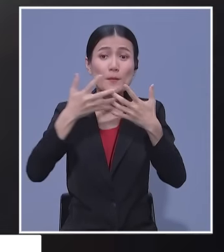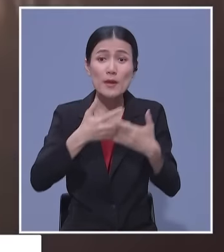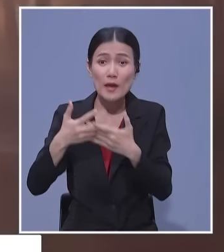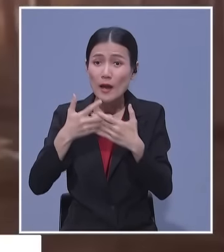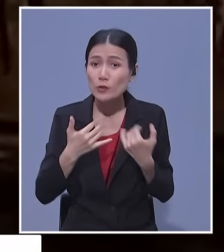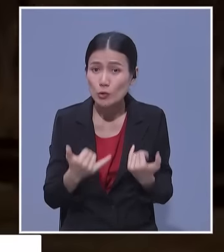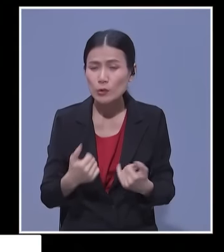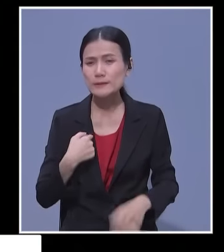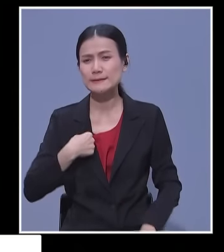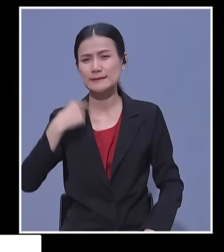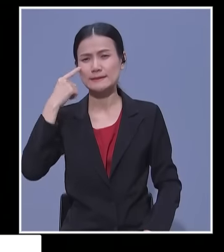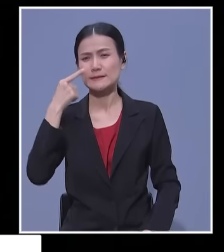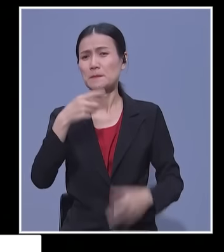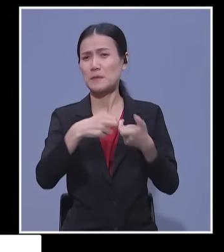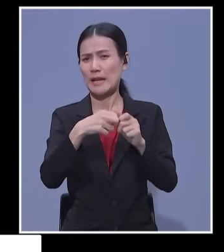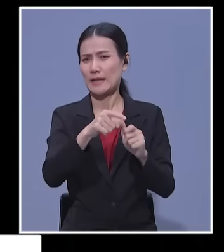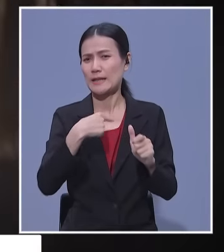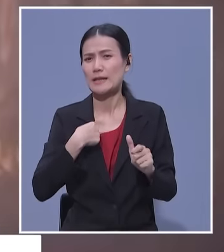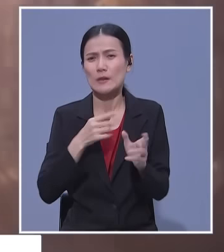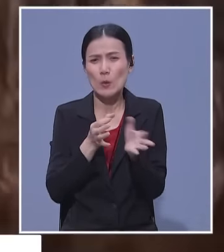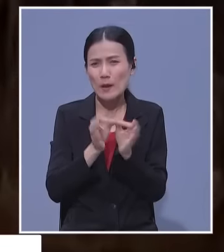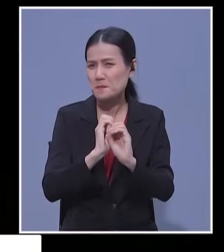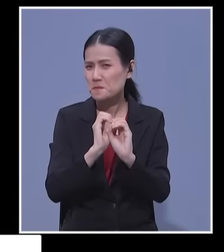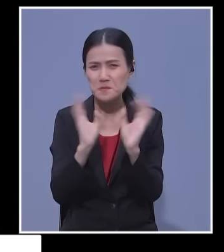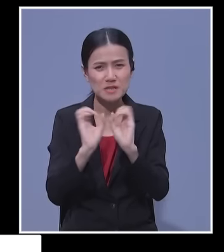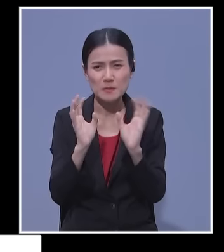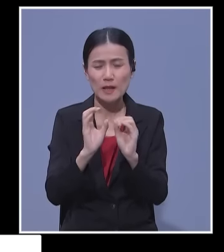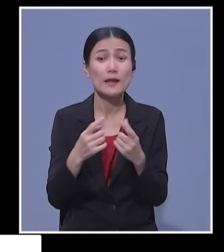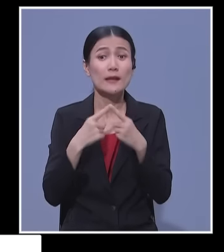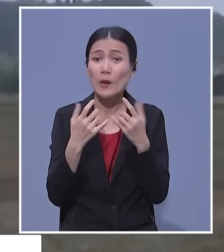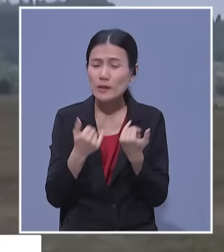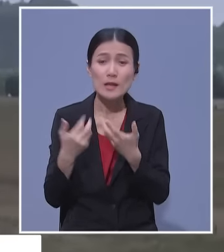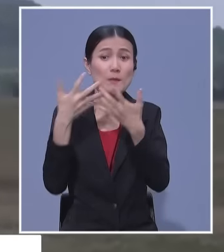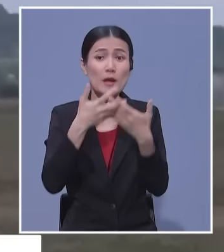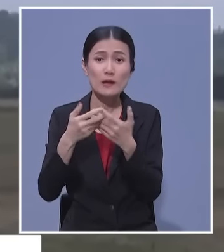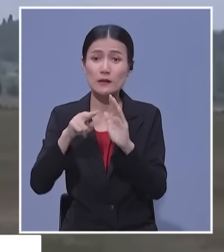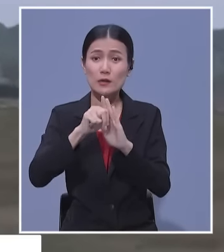ประเด็นนี้แต่ก็ได้ย้ำว่าสหรัฐไม่ได้มี การเปลี่ยนแปลงนโยบายอะไรและยูเครนก็